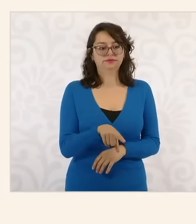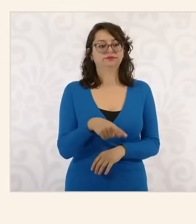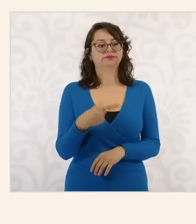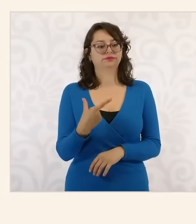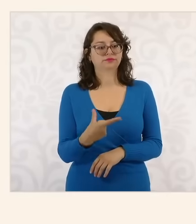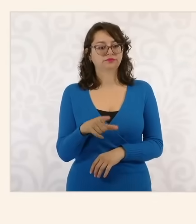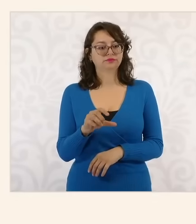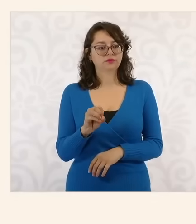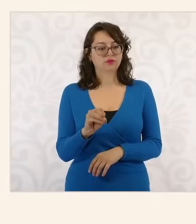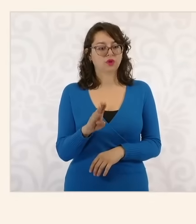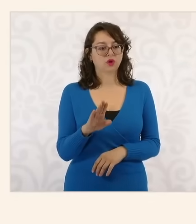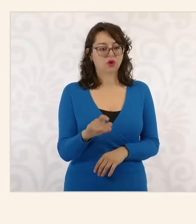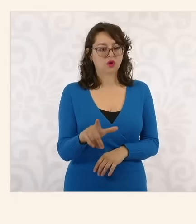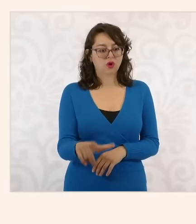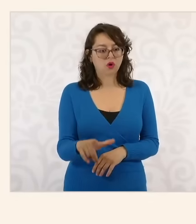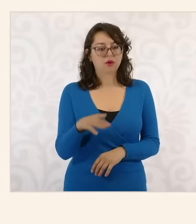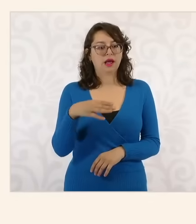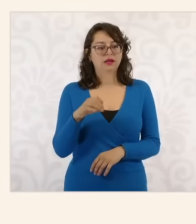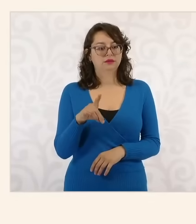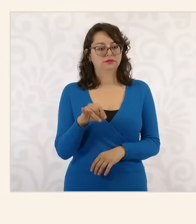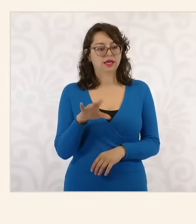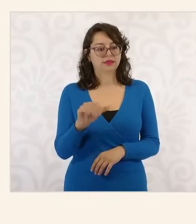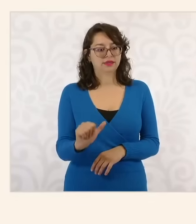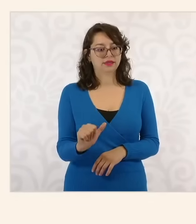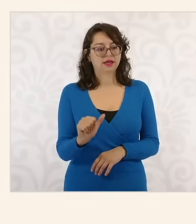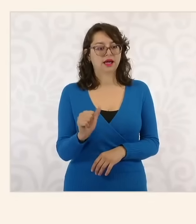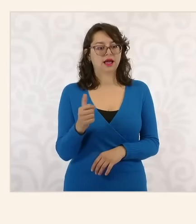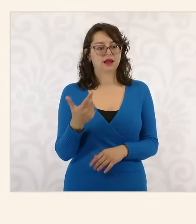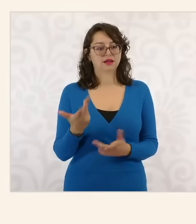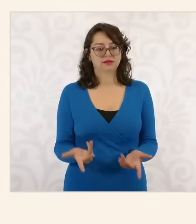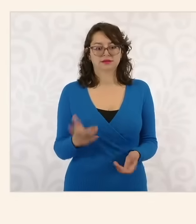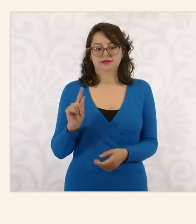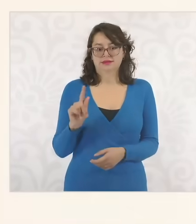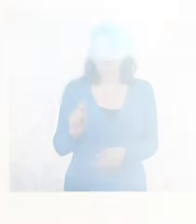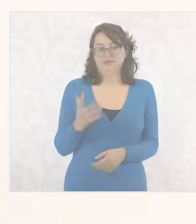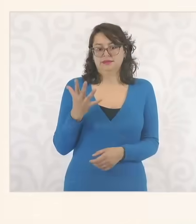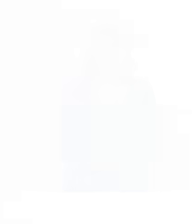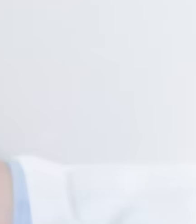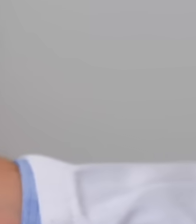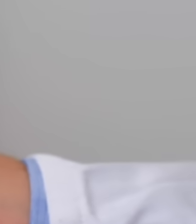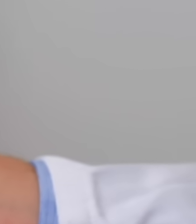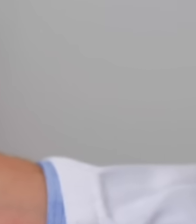la entrega de medicamentos e insumos médicos a los hospitales del sector salud, desde el IMS,